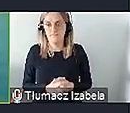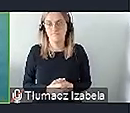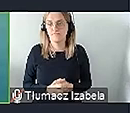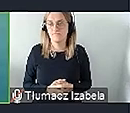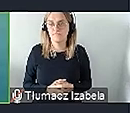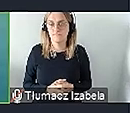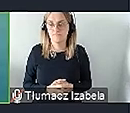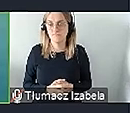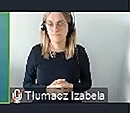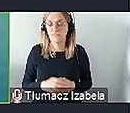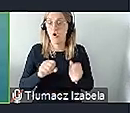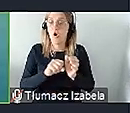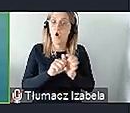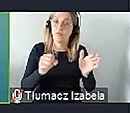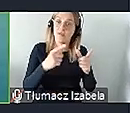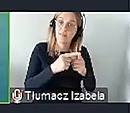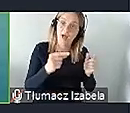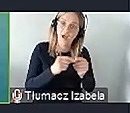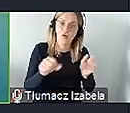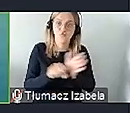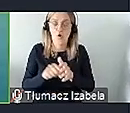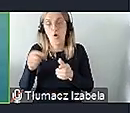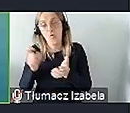"Od jajka do kurki", "Wykluwanie się z jaja".